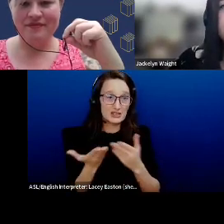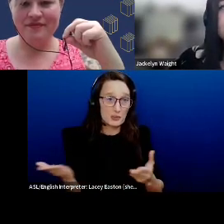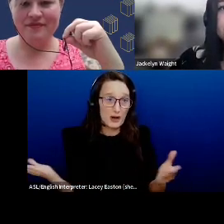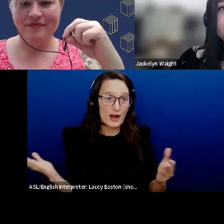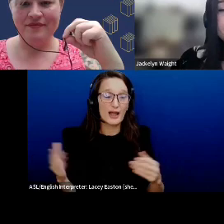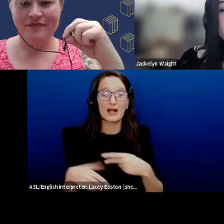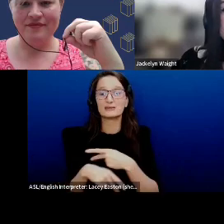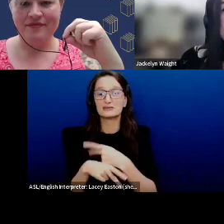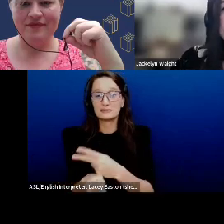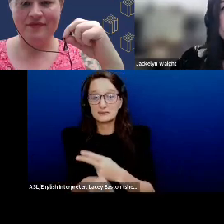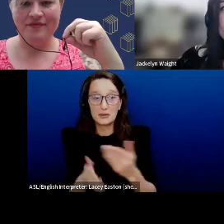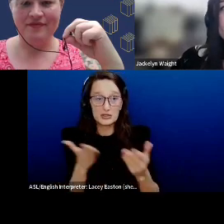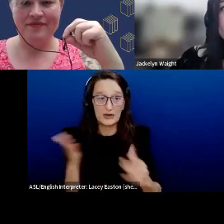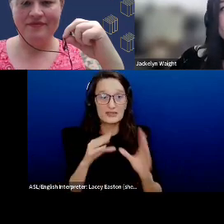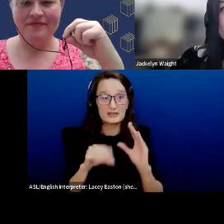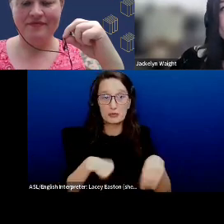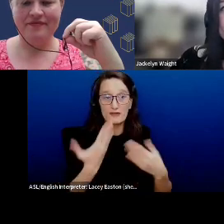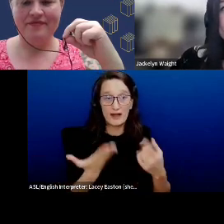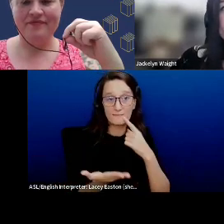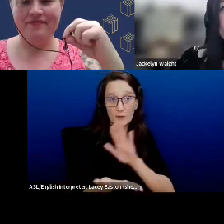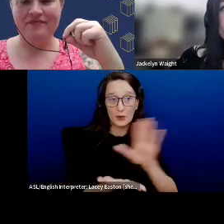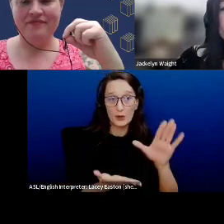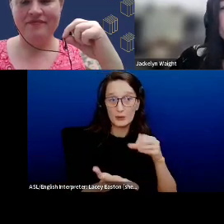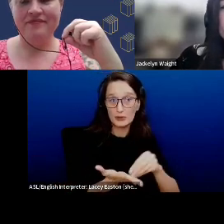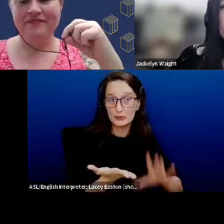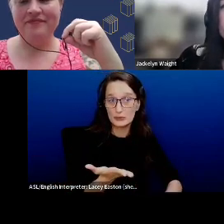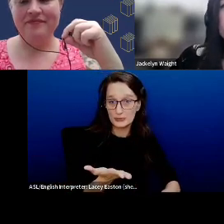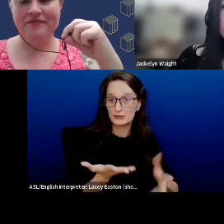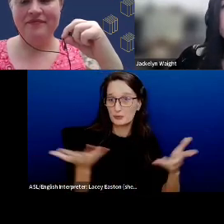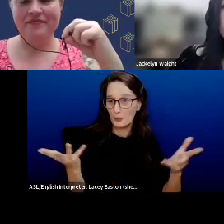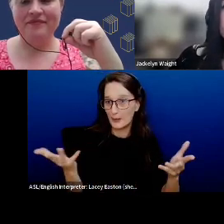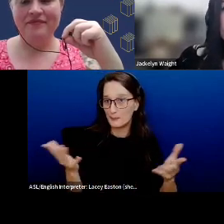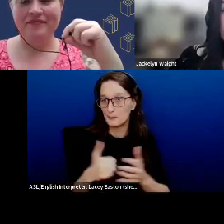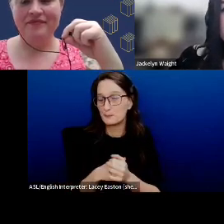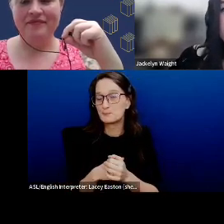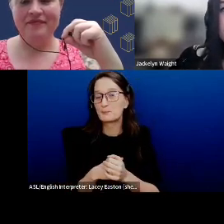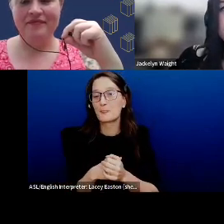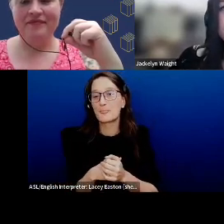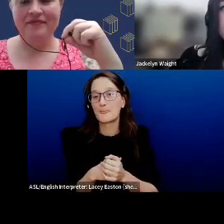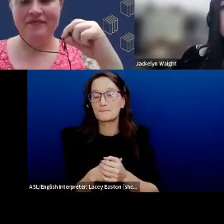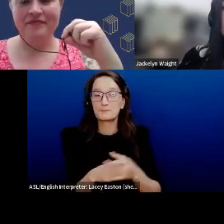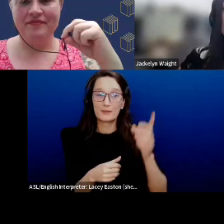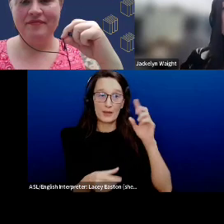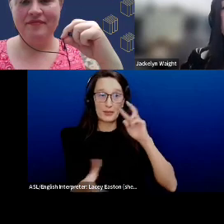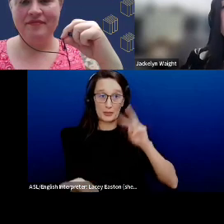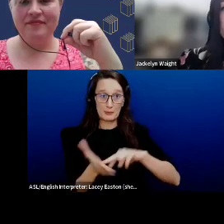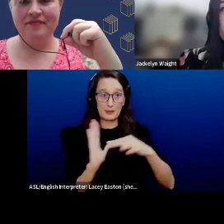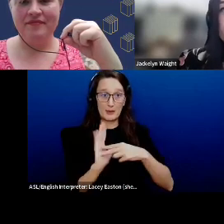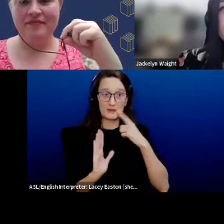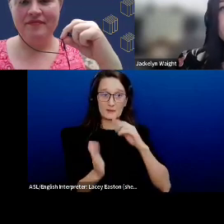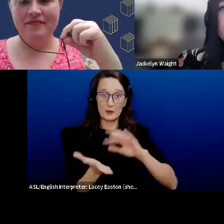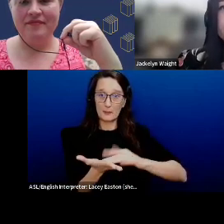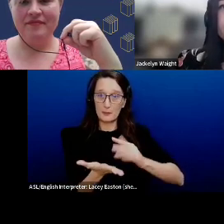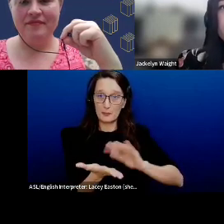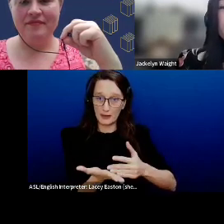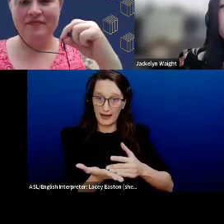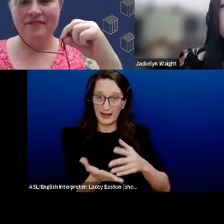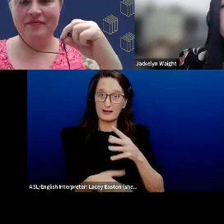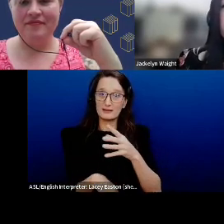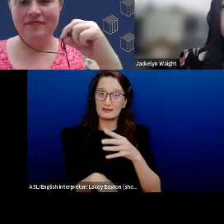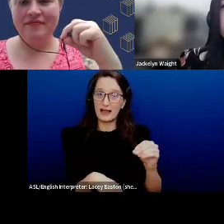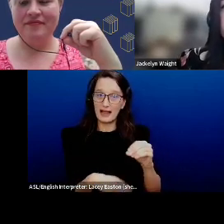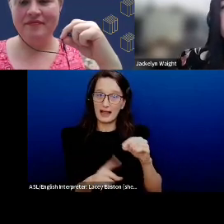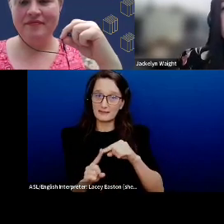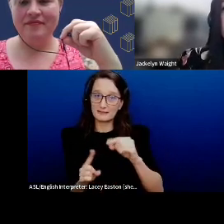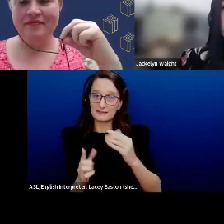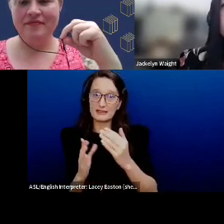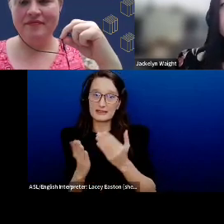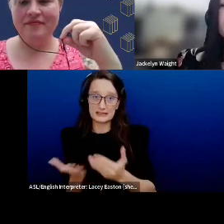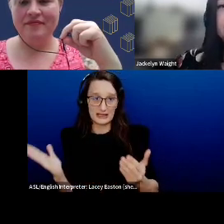estudiantes. Diapositiva. El propósito del servicio de listas de Braille y Enseñanza (BNC) es intercambiar ideas.